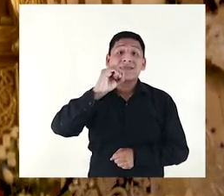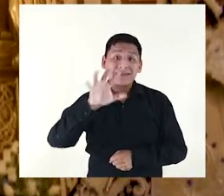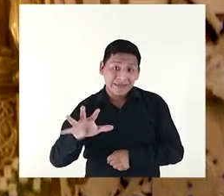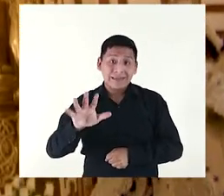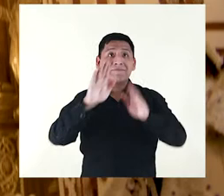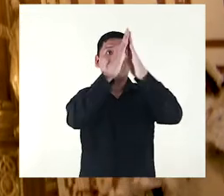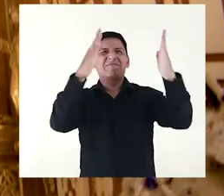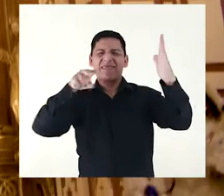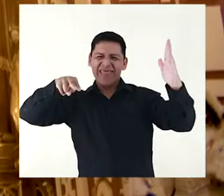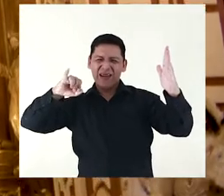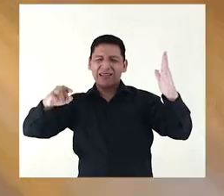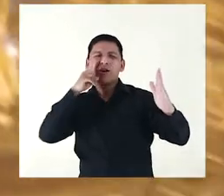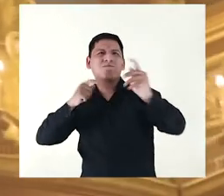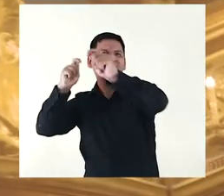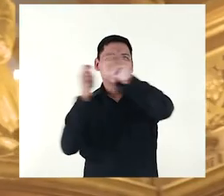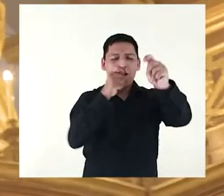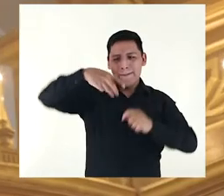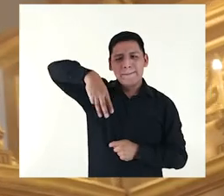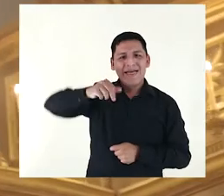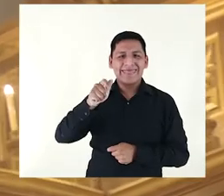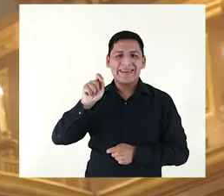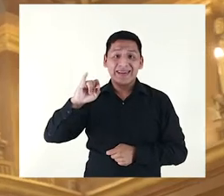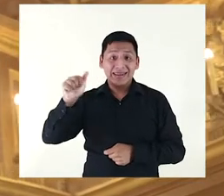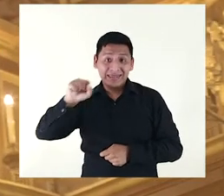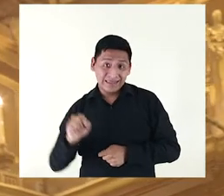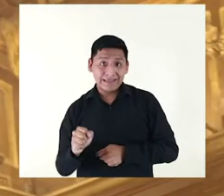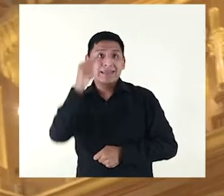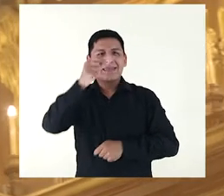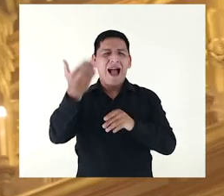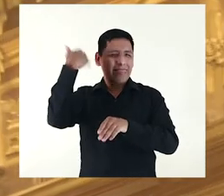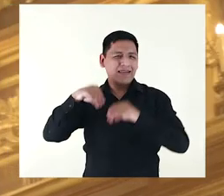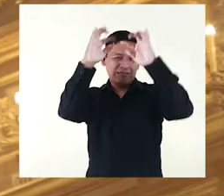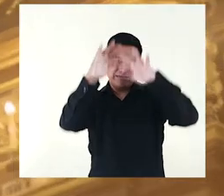neoclásico hecho por Matías Maestro que destruyó el impresionante retablo mayor del barroco.